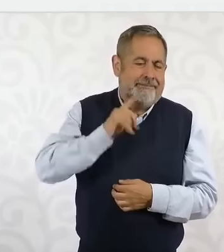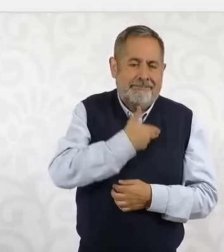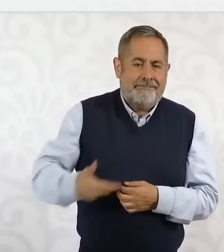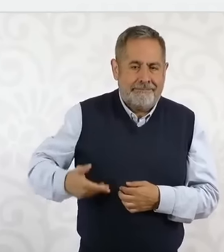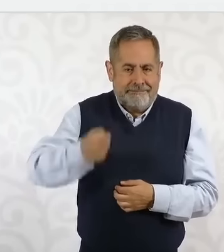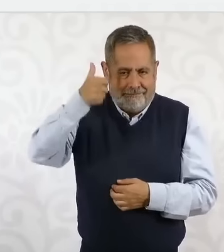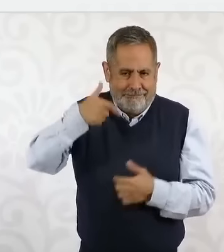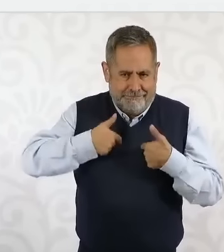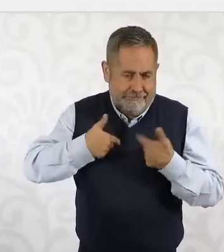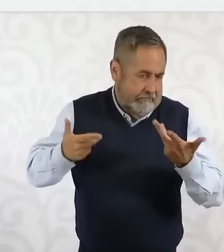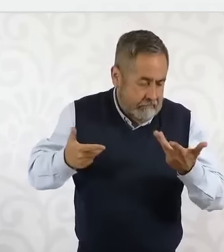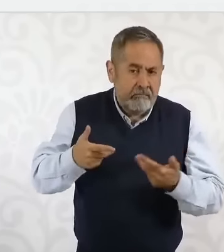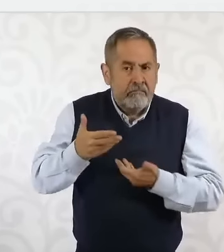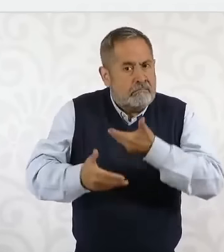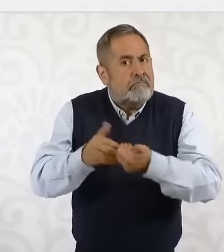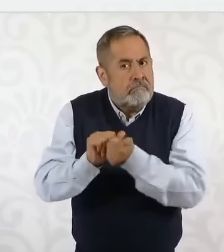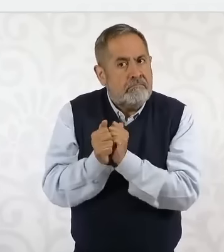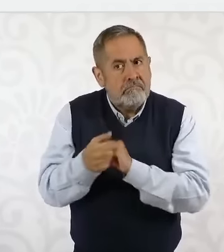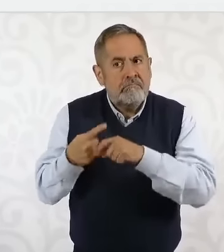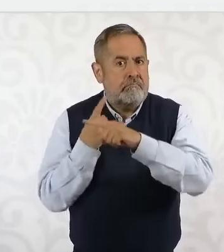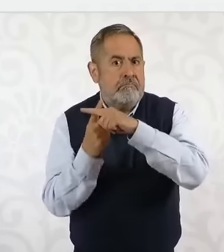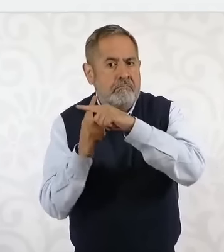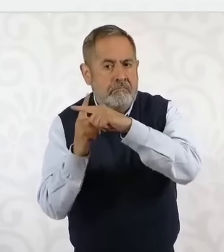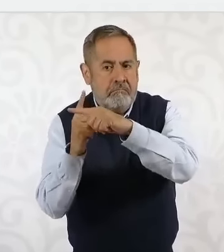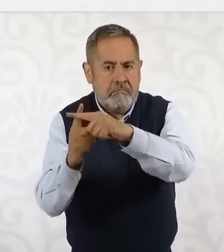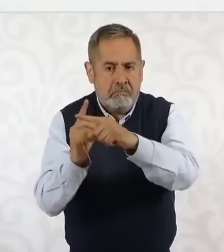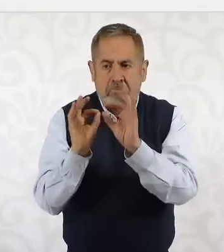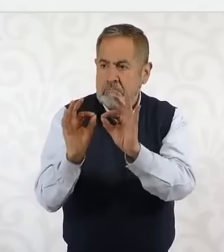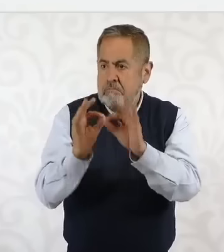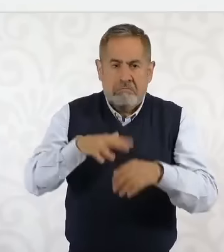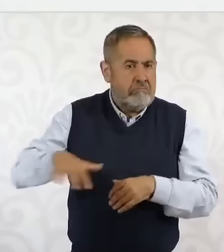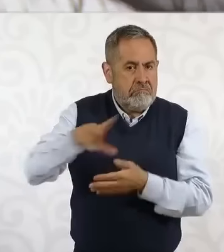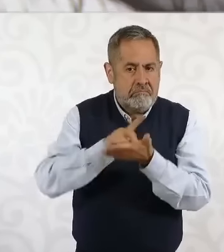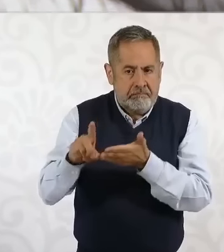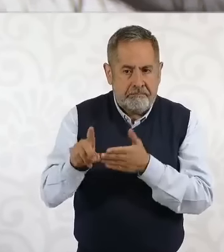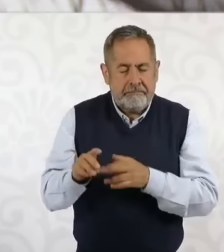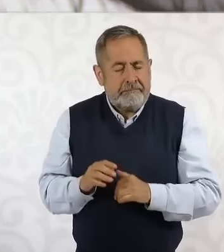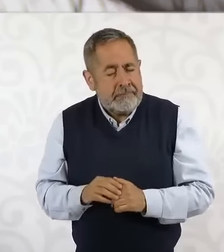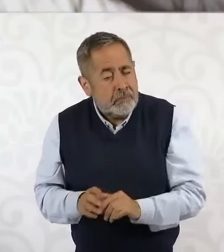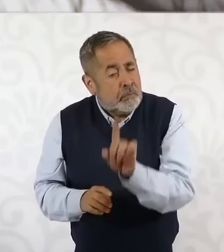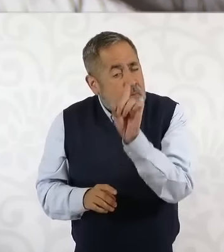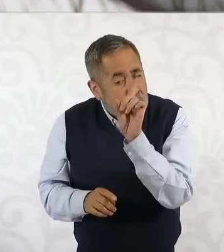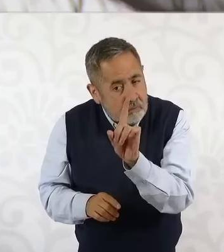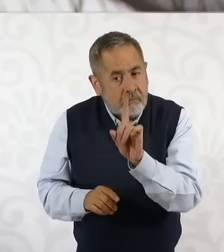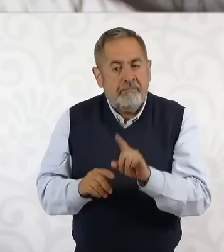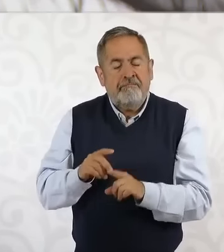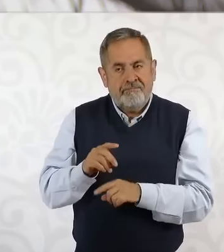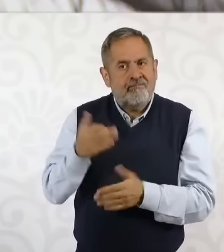pero eh se ha avanzado en muchos otros derechos. Quizá el que tenemos que seguir avanzando o los